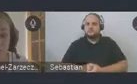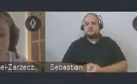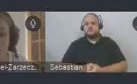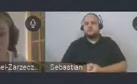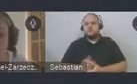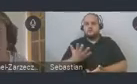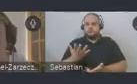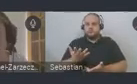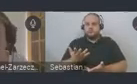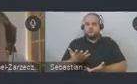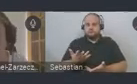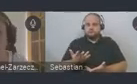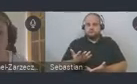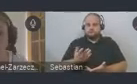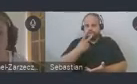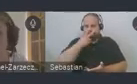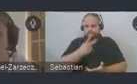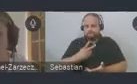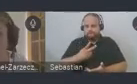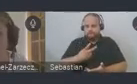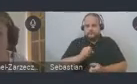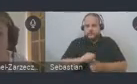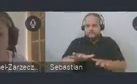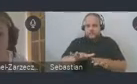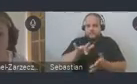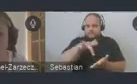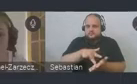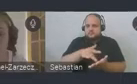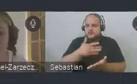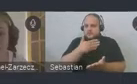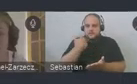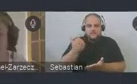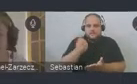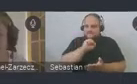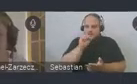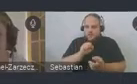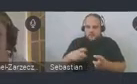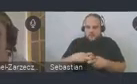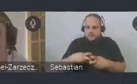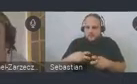gdzie okazało się, słuchajcie, że są miejsca, gdzie nie ma dostępu ani do Internetu,